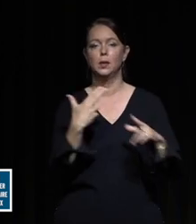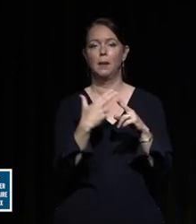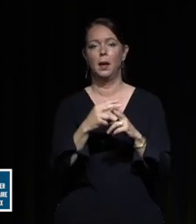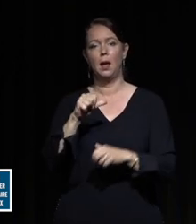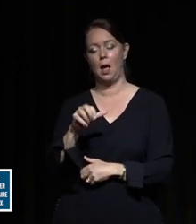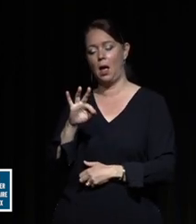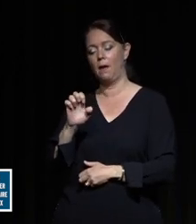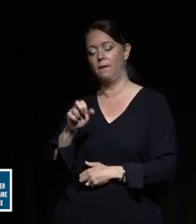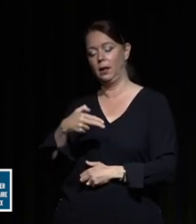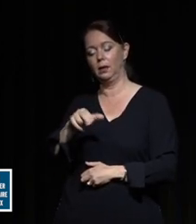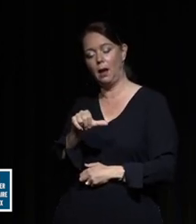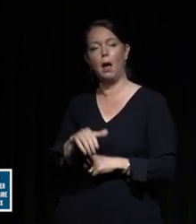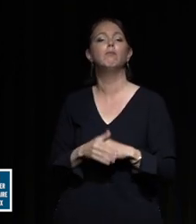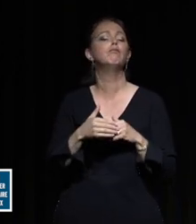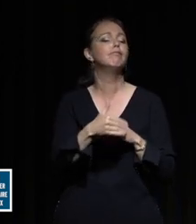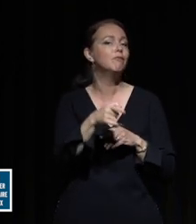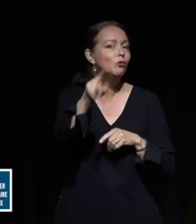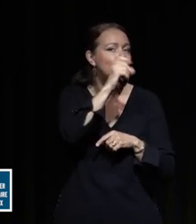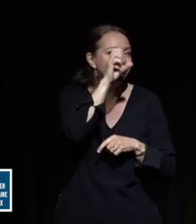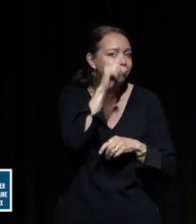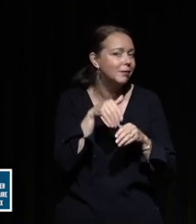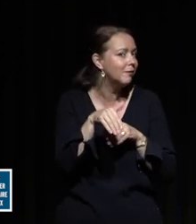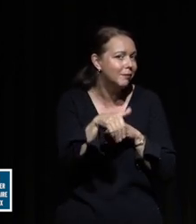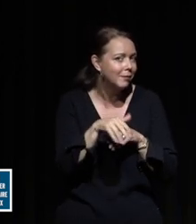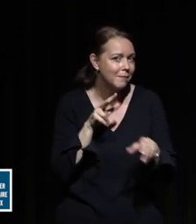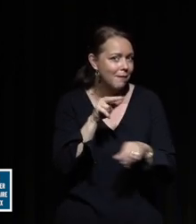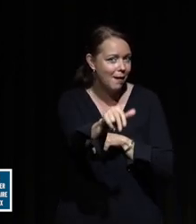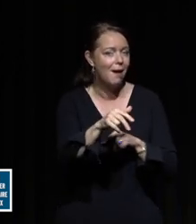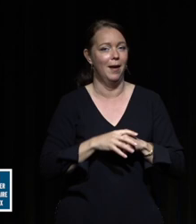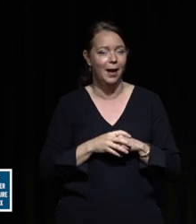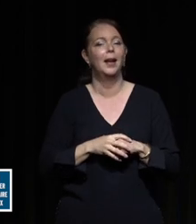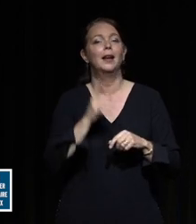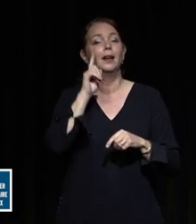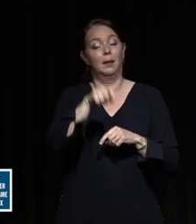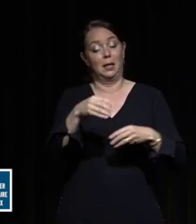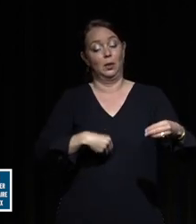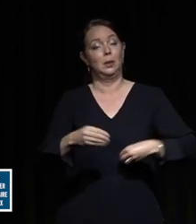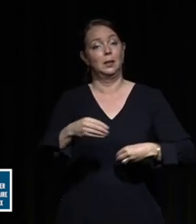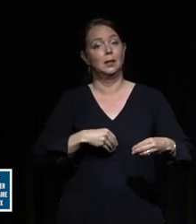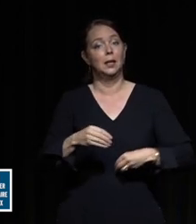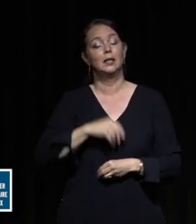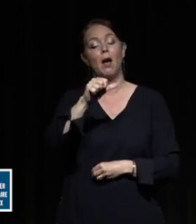parler prochainement sous l'égide du directeur de l'agencé régionale de santé qui en aquitaine